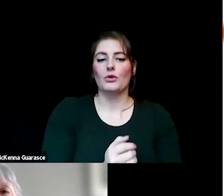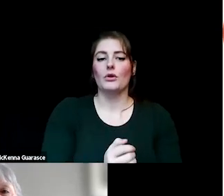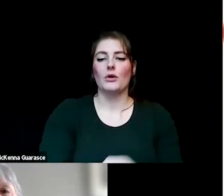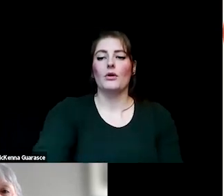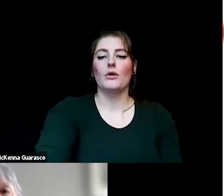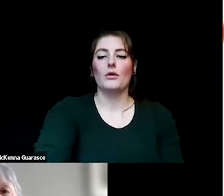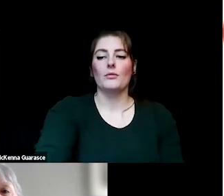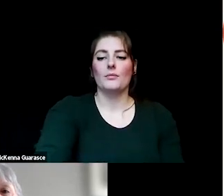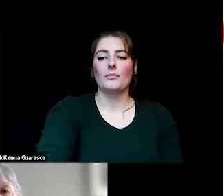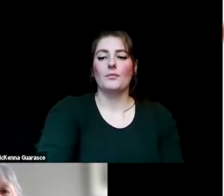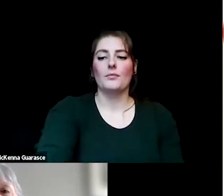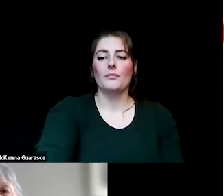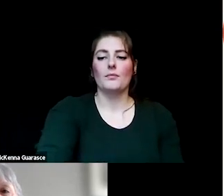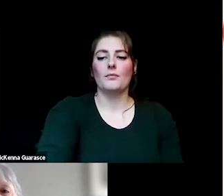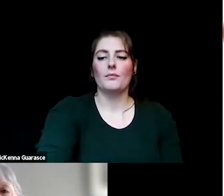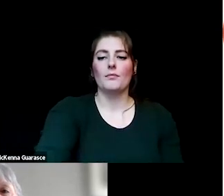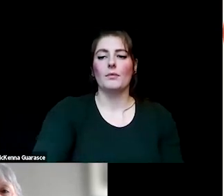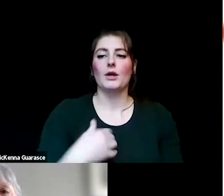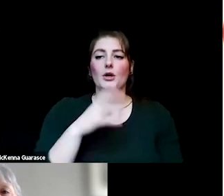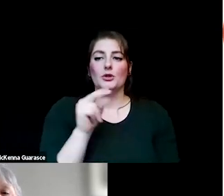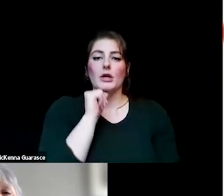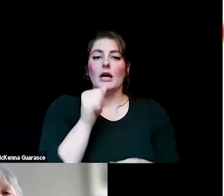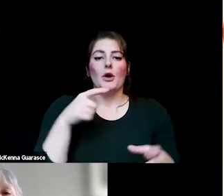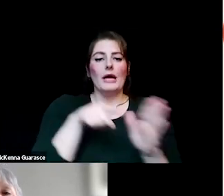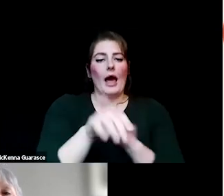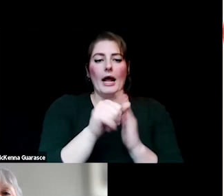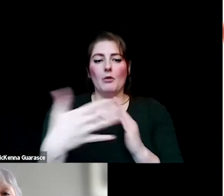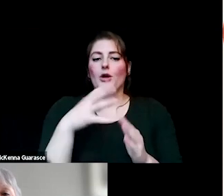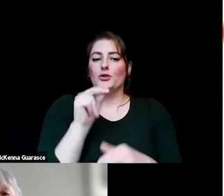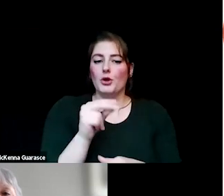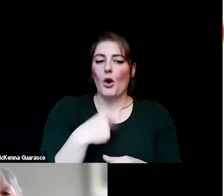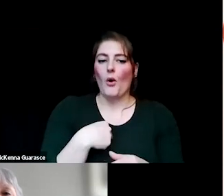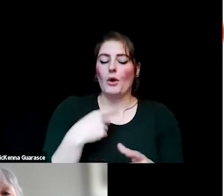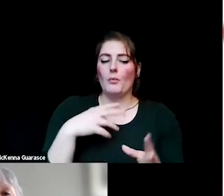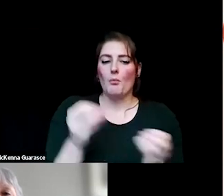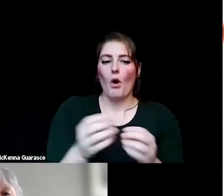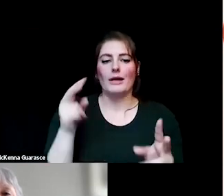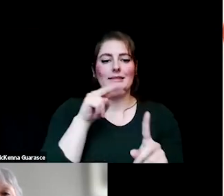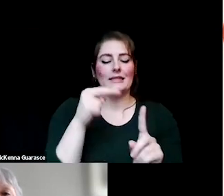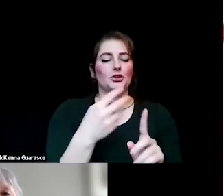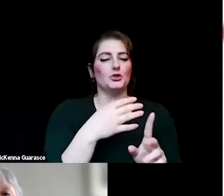hay que saber que no vamos a matar a nadie. No, no vamos a ensuciarnos. No, no nos van a arrestar.